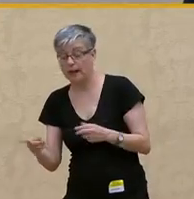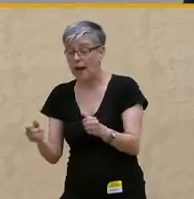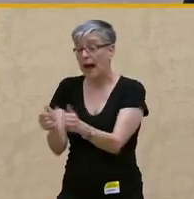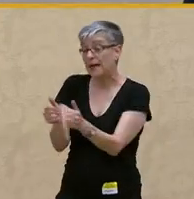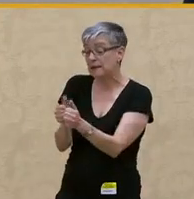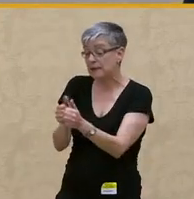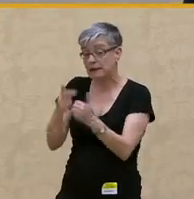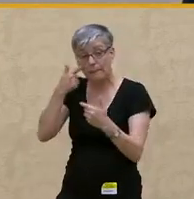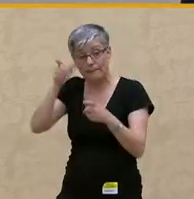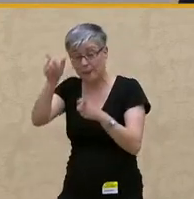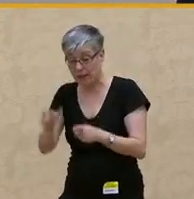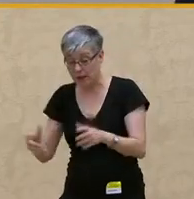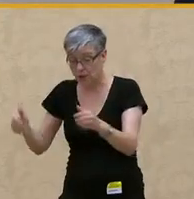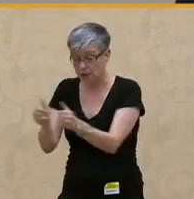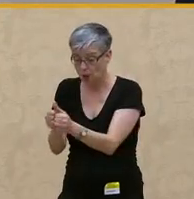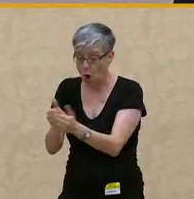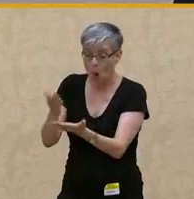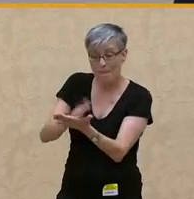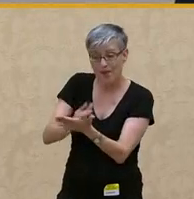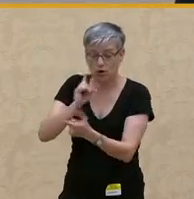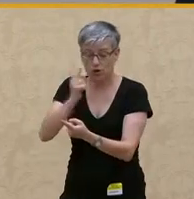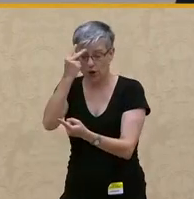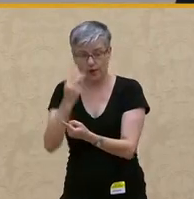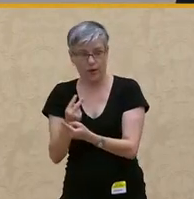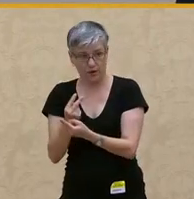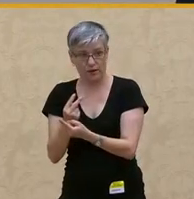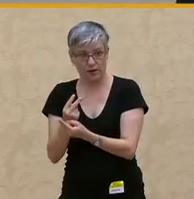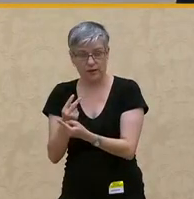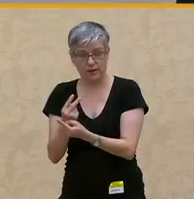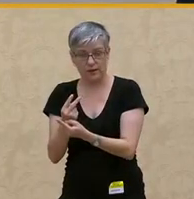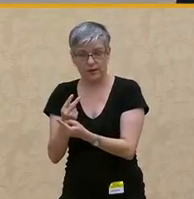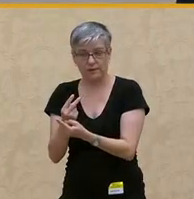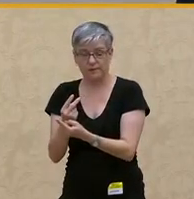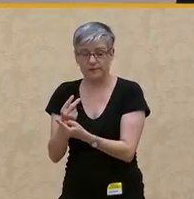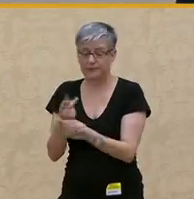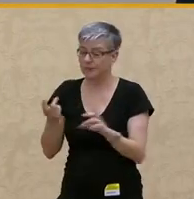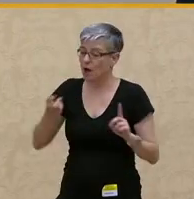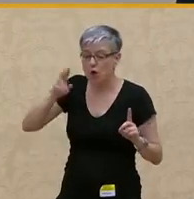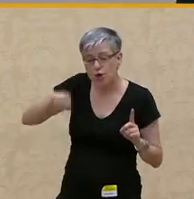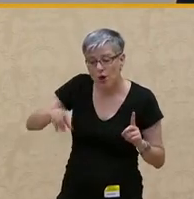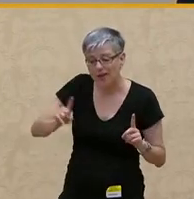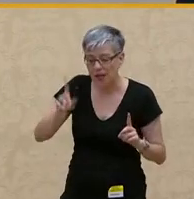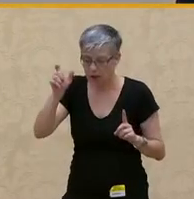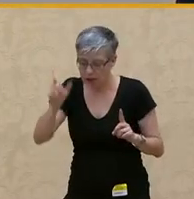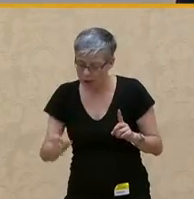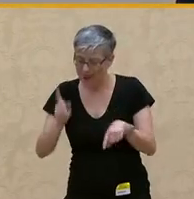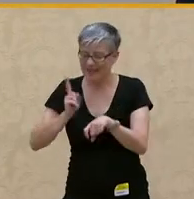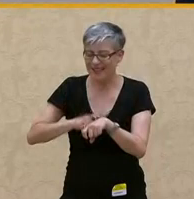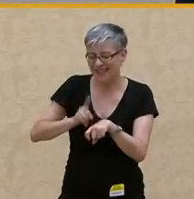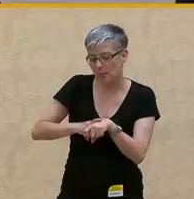asistente personal, mediador en sordoceguera, debe estar no solamente en tiempos de calidad,